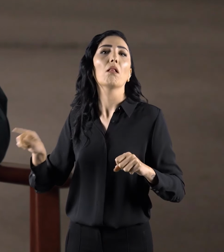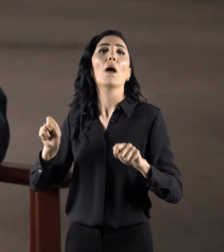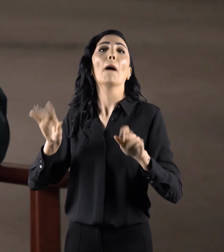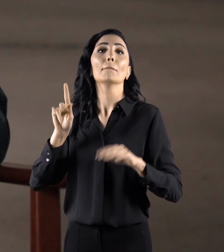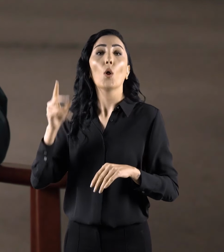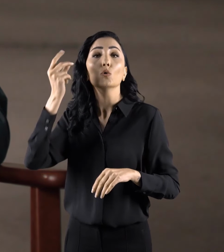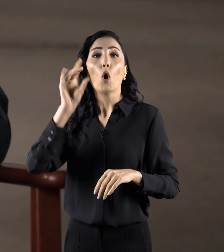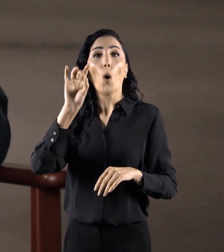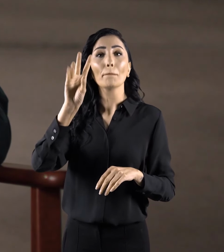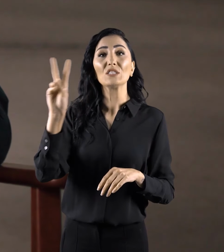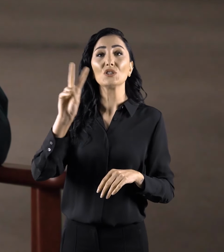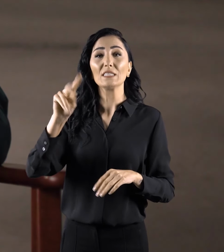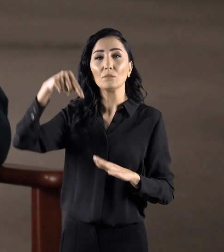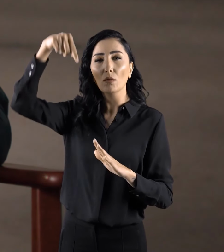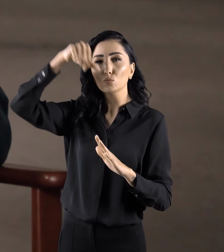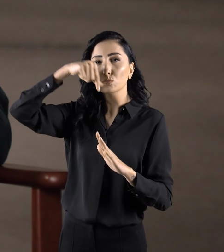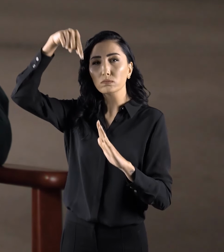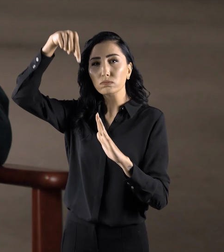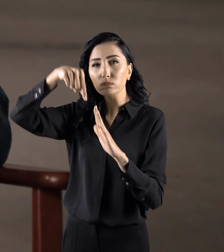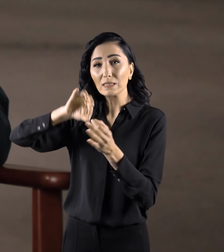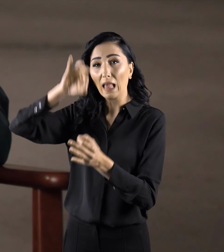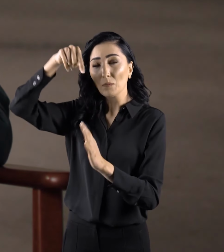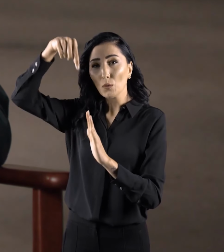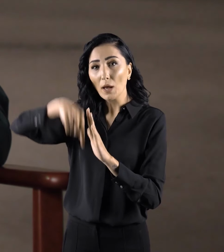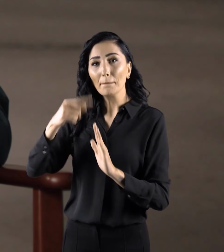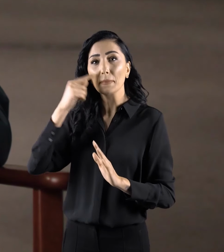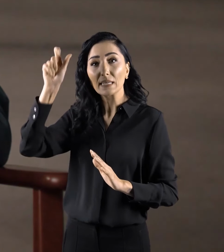Unutmayalım ki on beş yirmi santim derinliğindeki bir su bir insanı